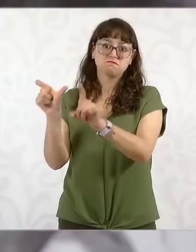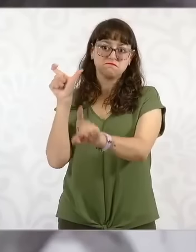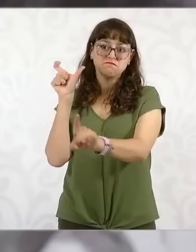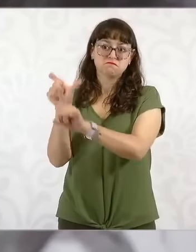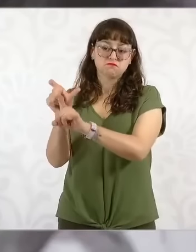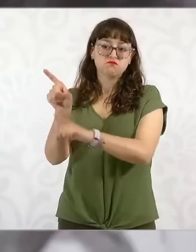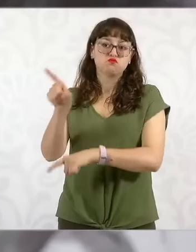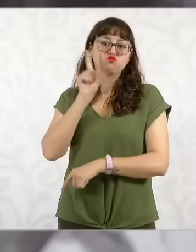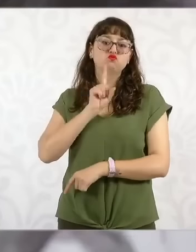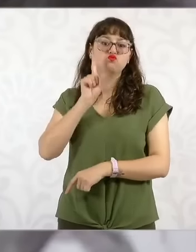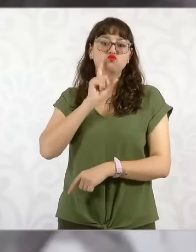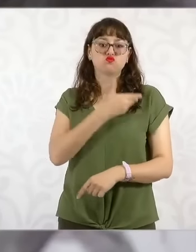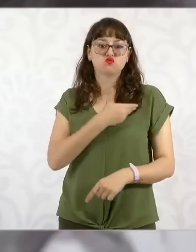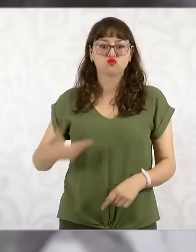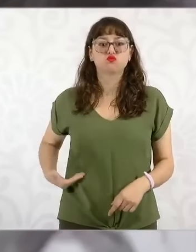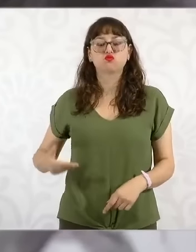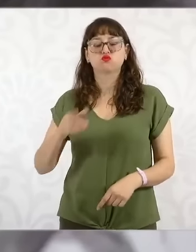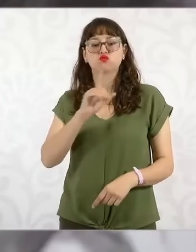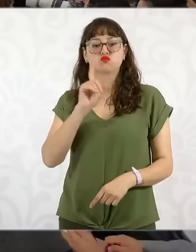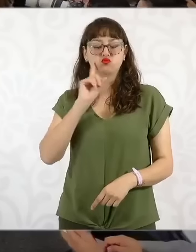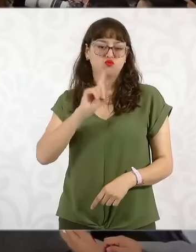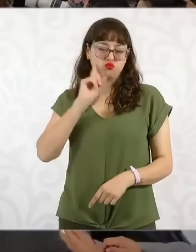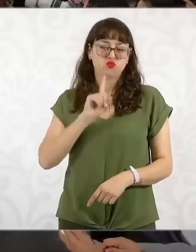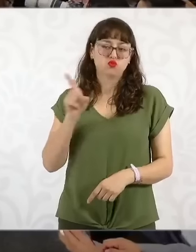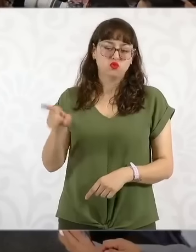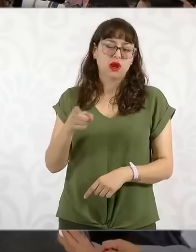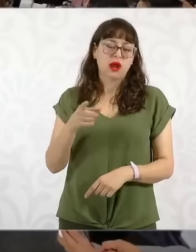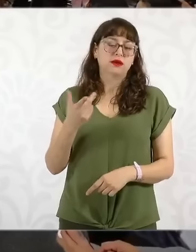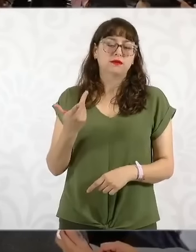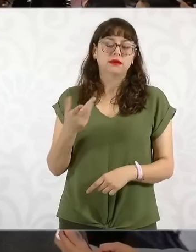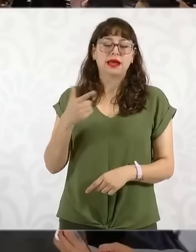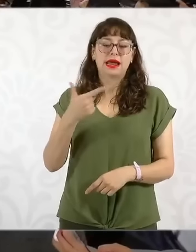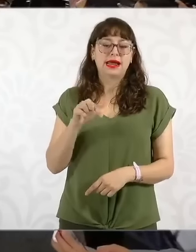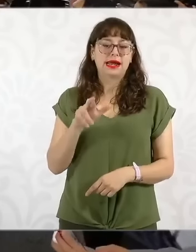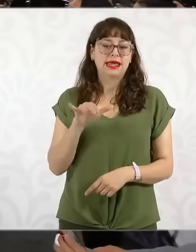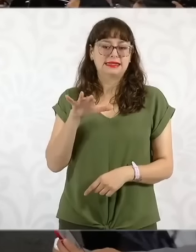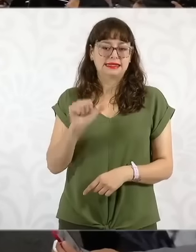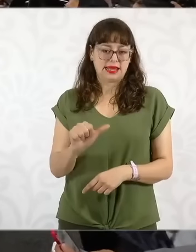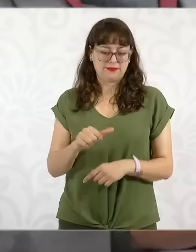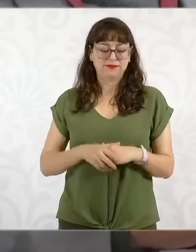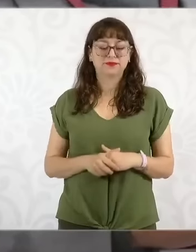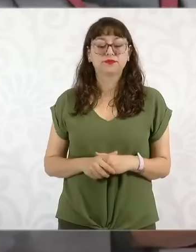municipal, a la señora Grecia Quiroz. Finalmente, de mi parte, eh han pasado algunos meses,